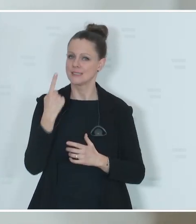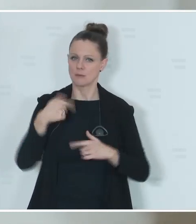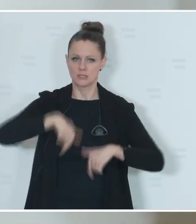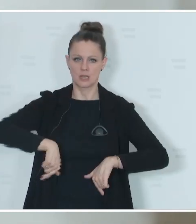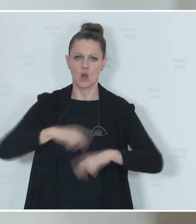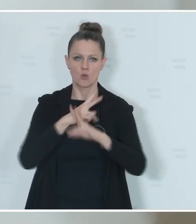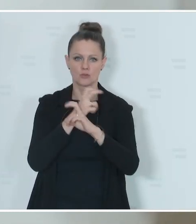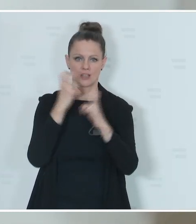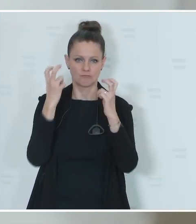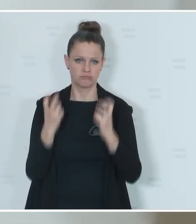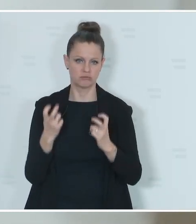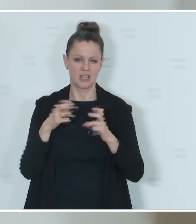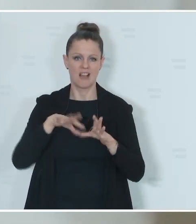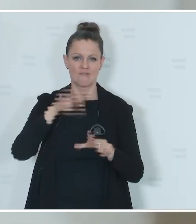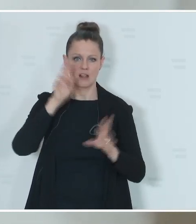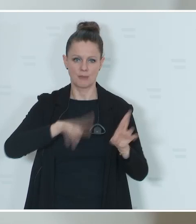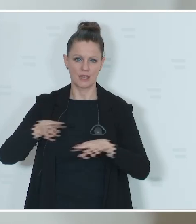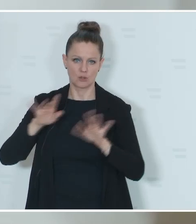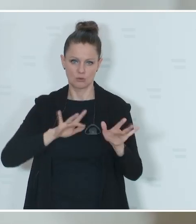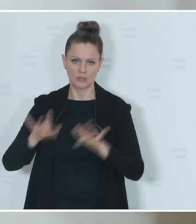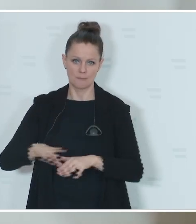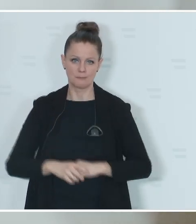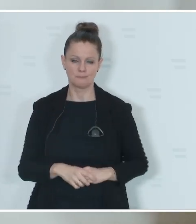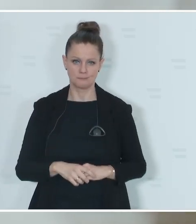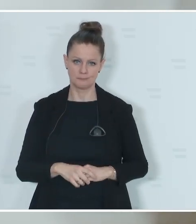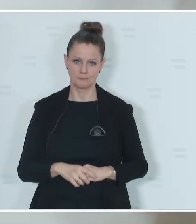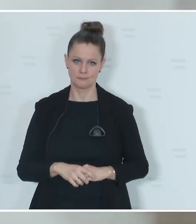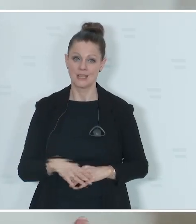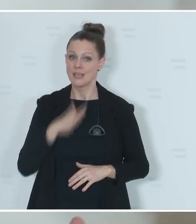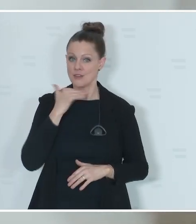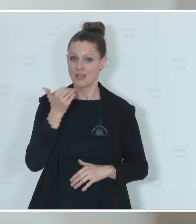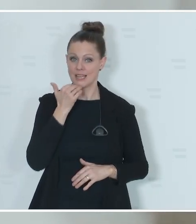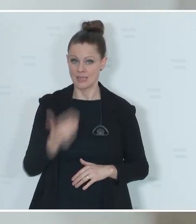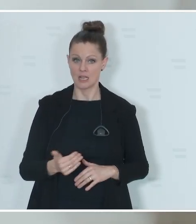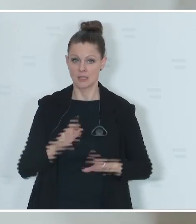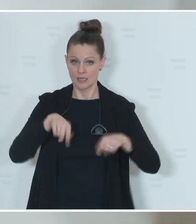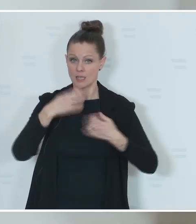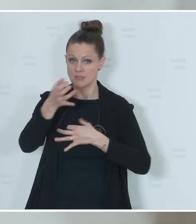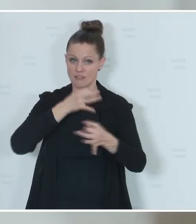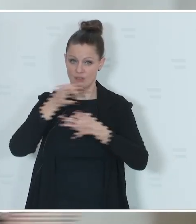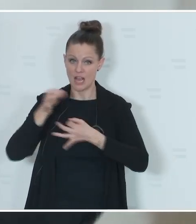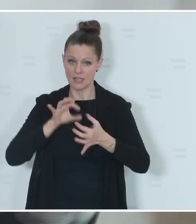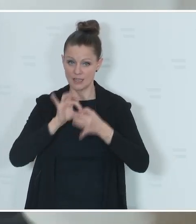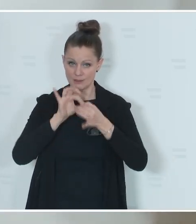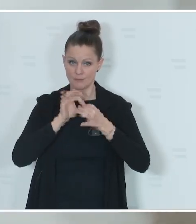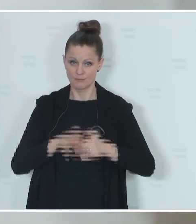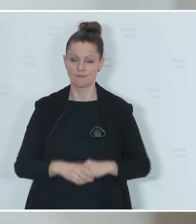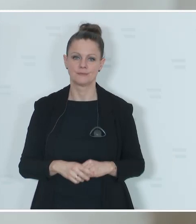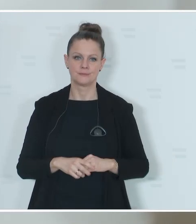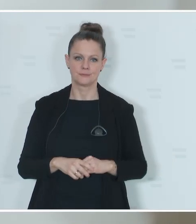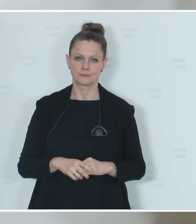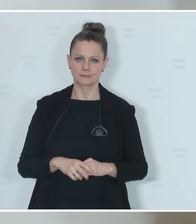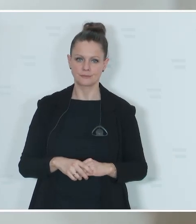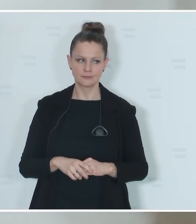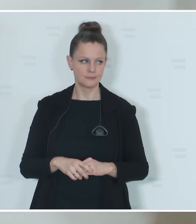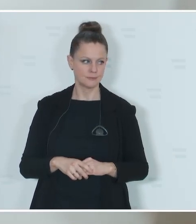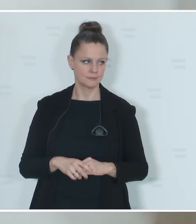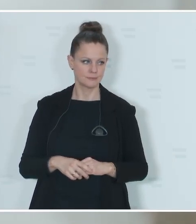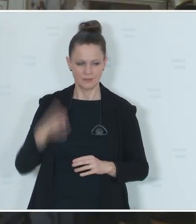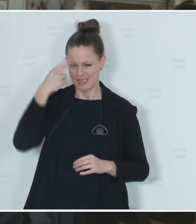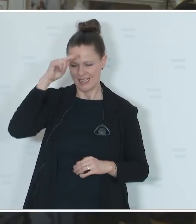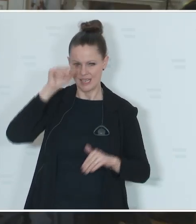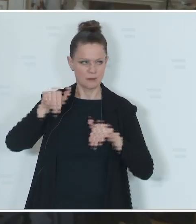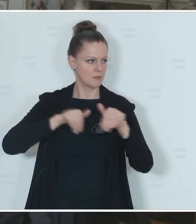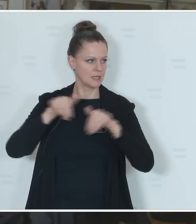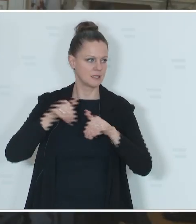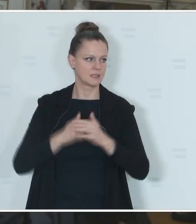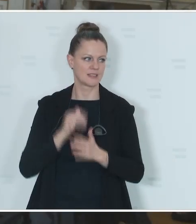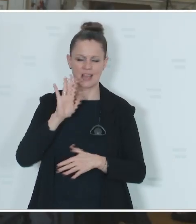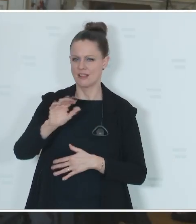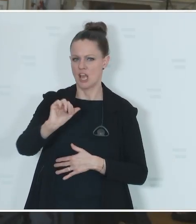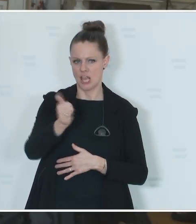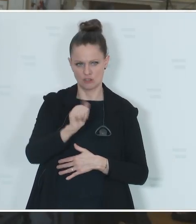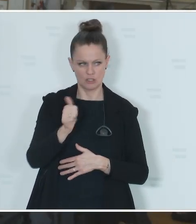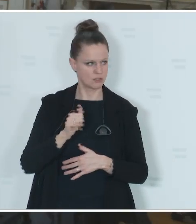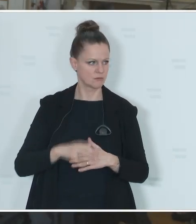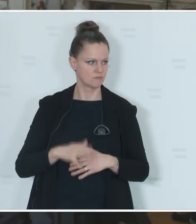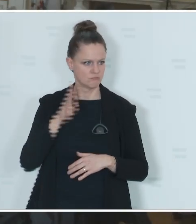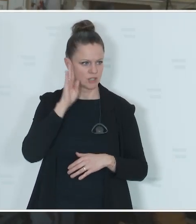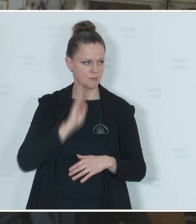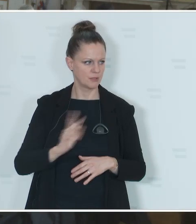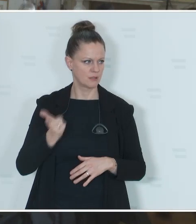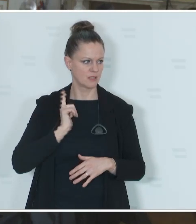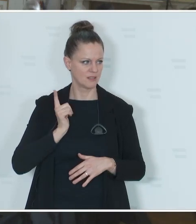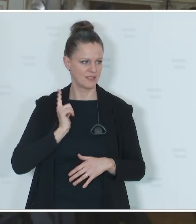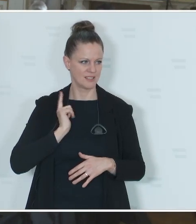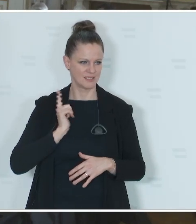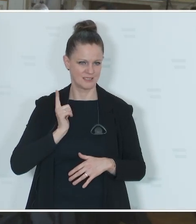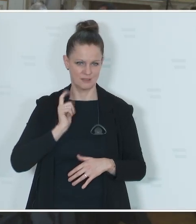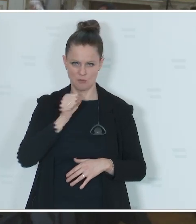wahlberechtigt sein werden. Vielen Dank. Gibt es Fragen noch dazu? Bitte, Herr Dittlbacher.